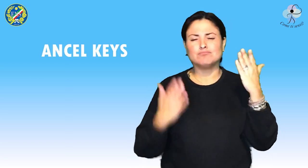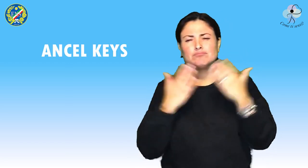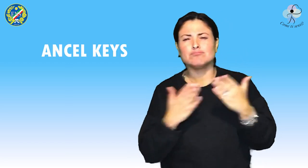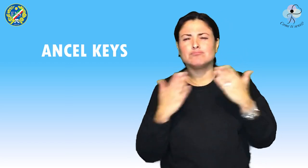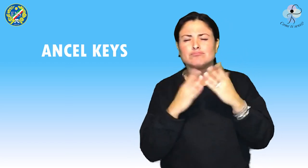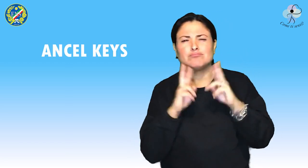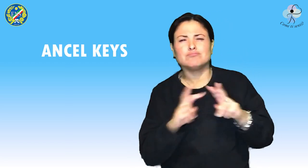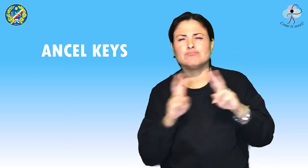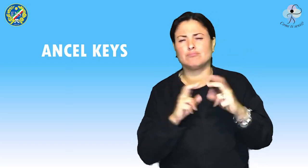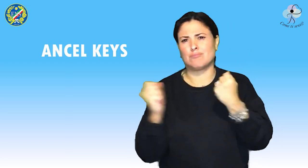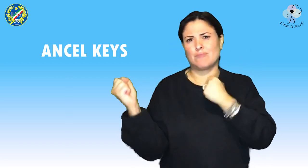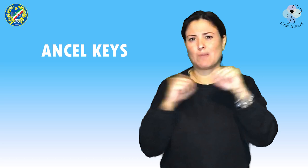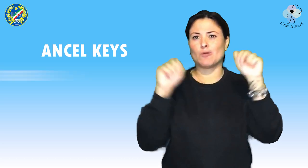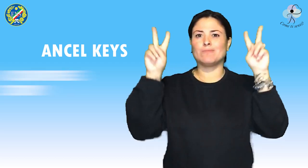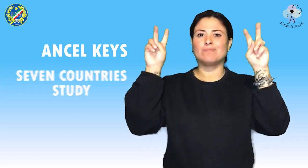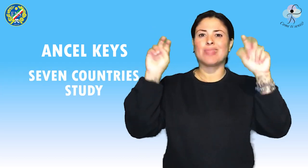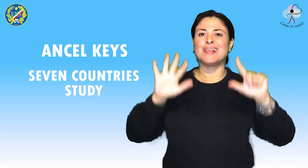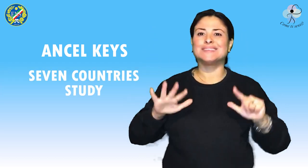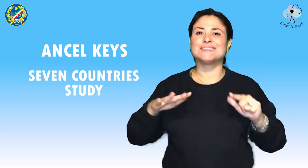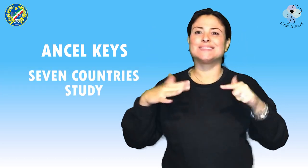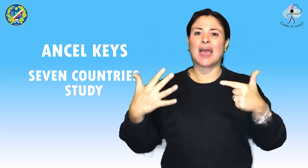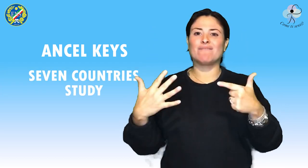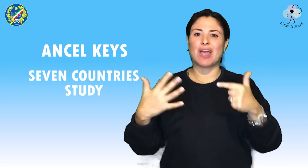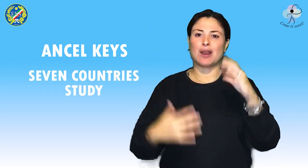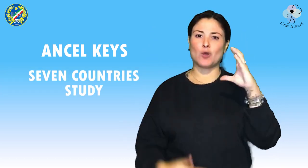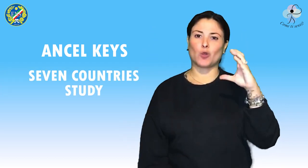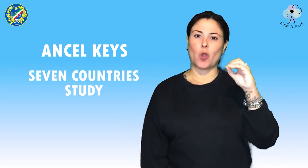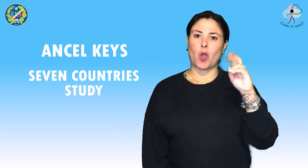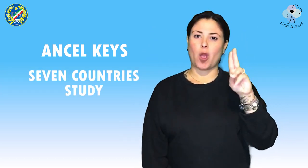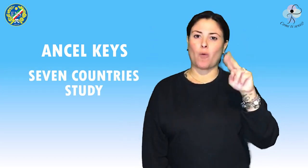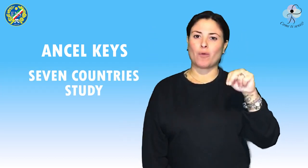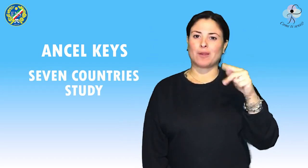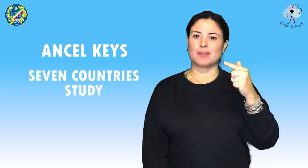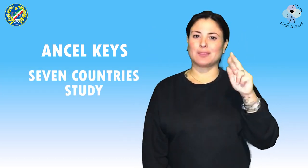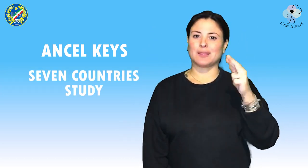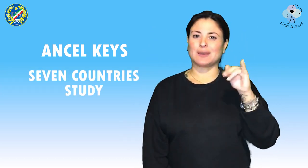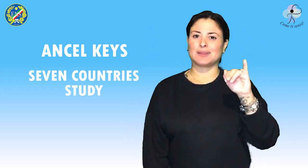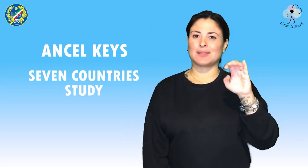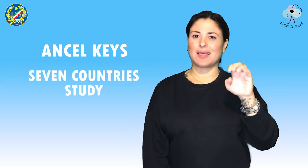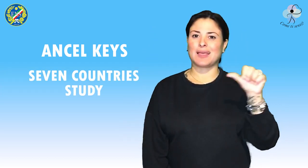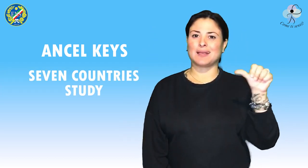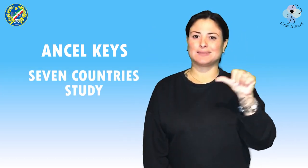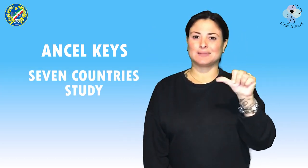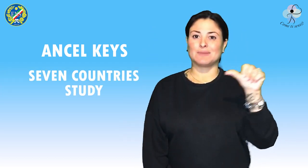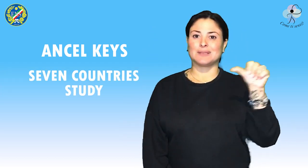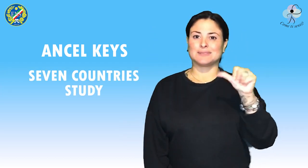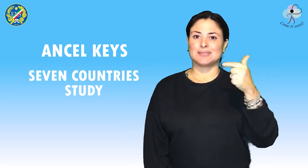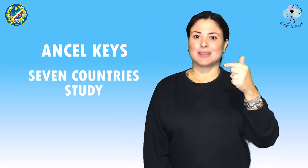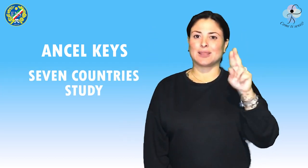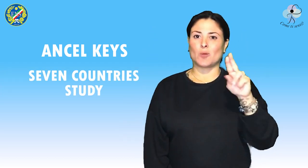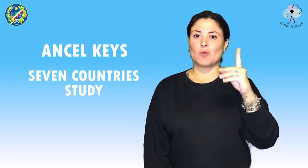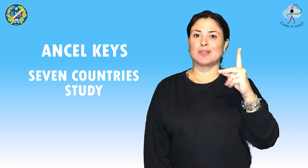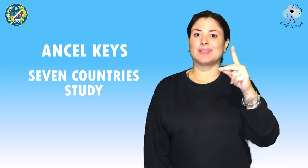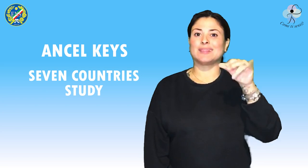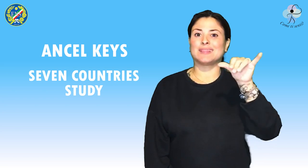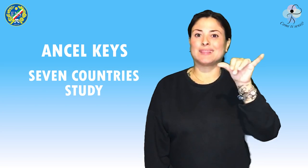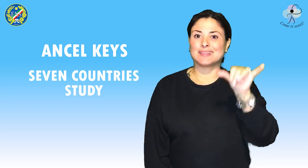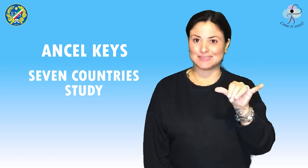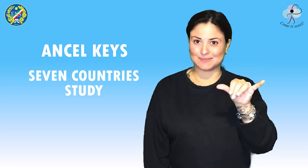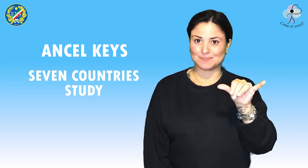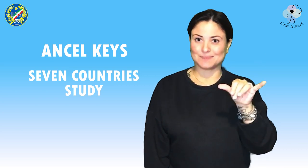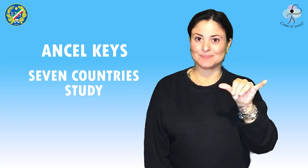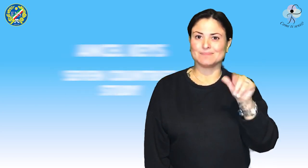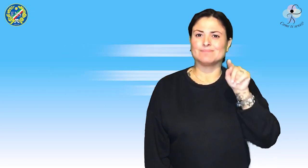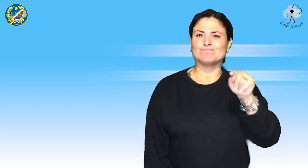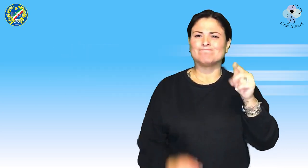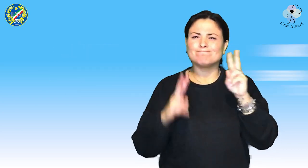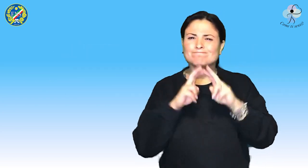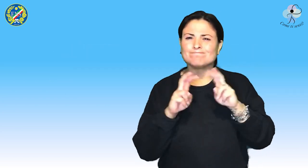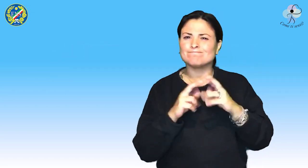Nello studio ormai leggendario “Seven Countries Study”, in cui,